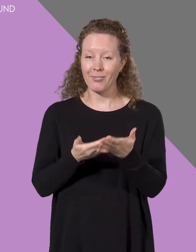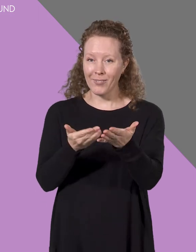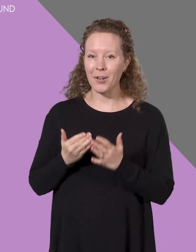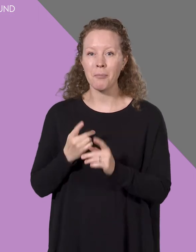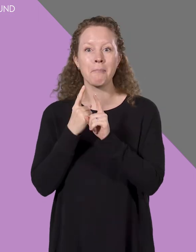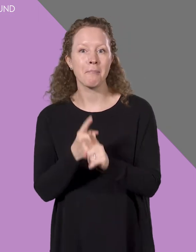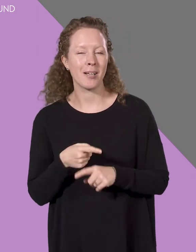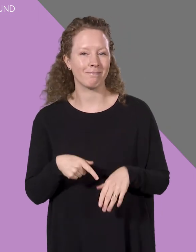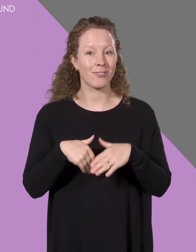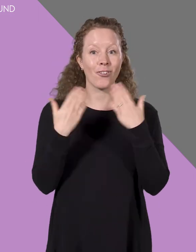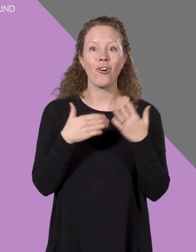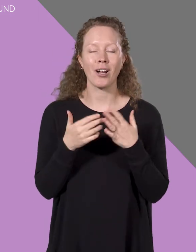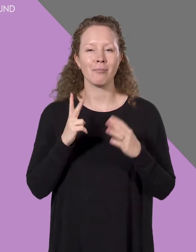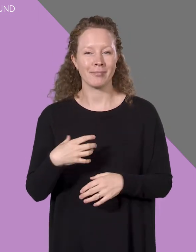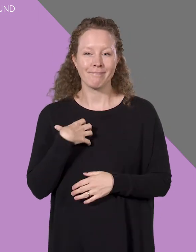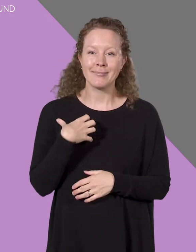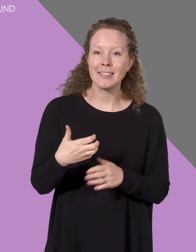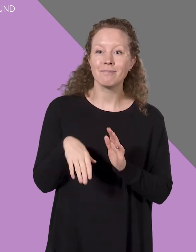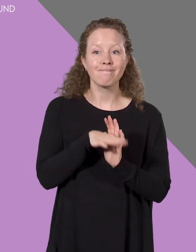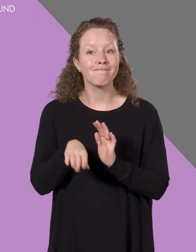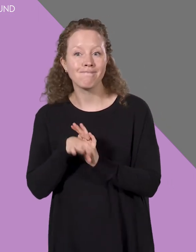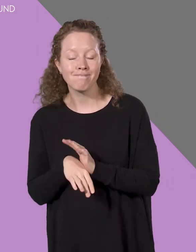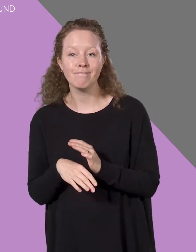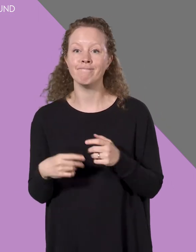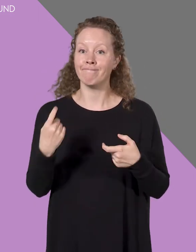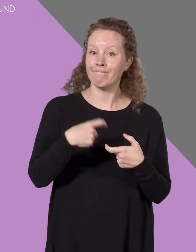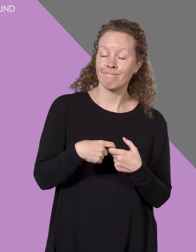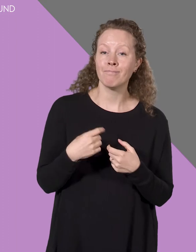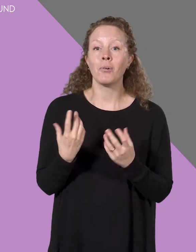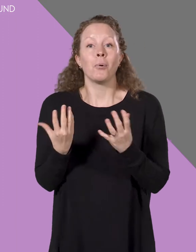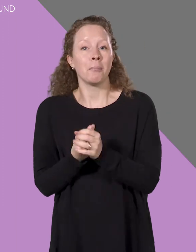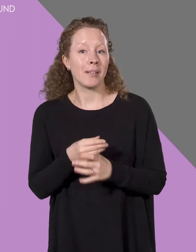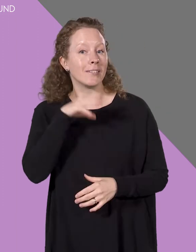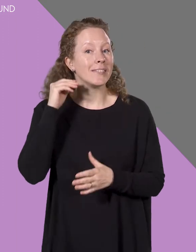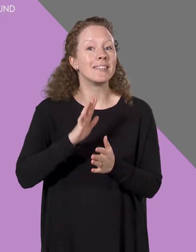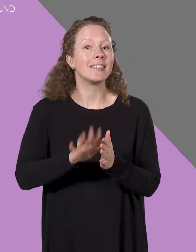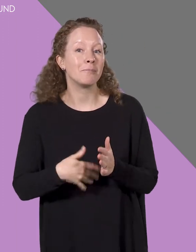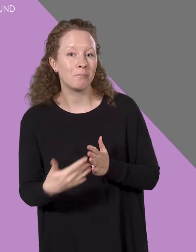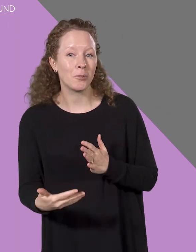Välkommen med på innehållsrika dagar om och med finlandssvenskt teckenspråk!